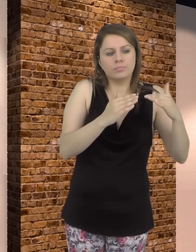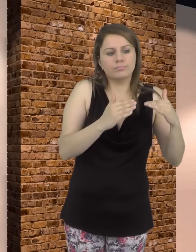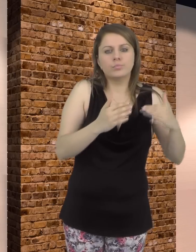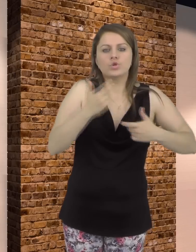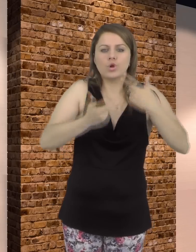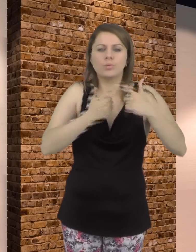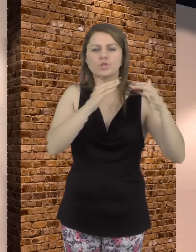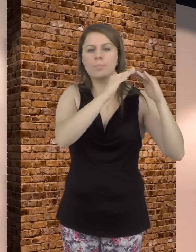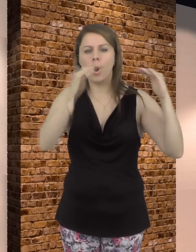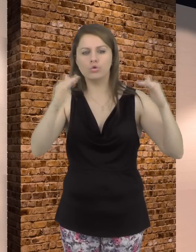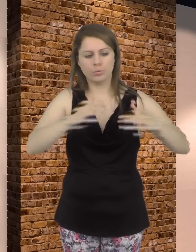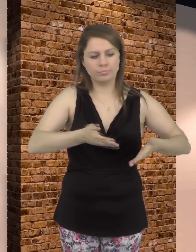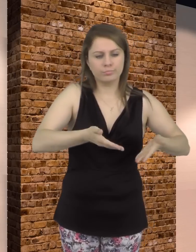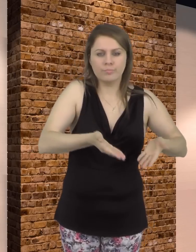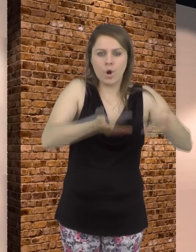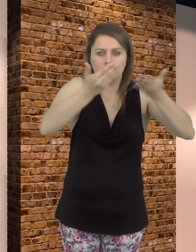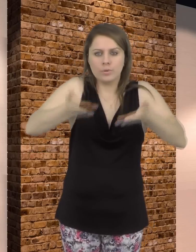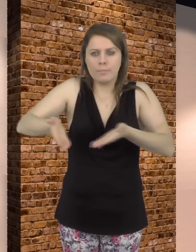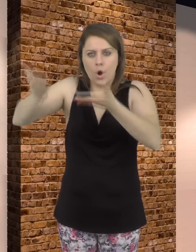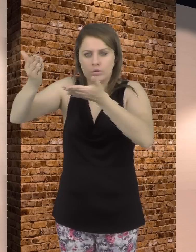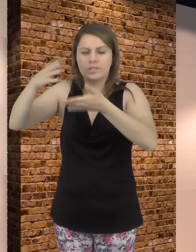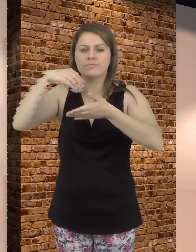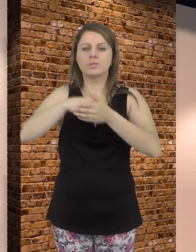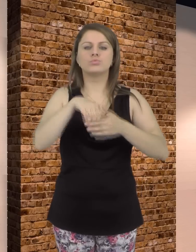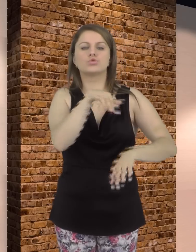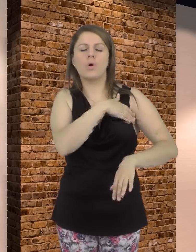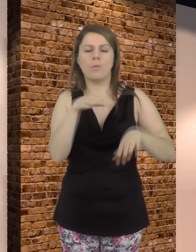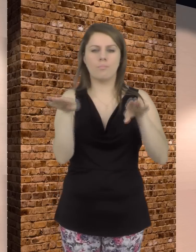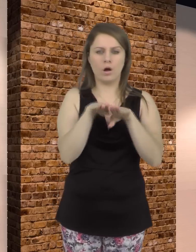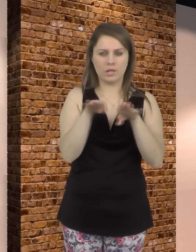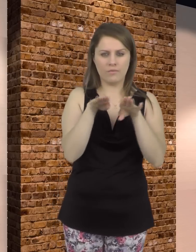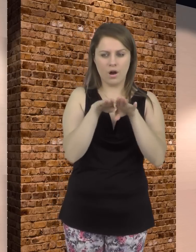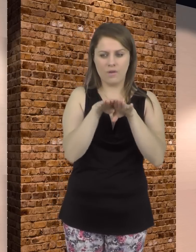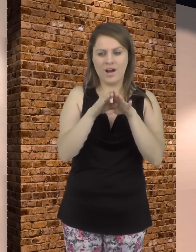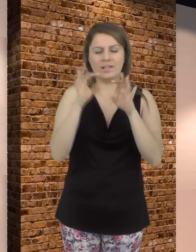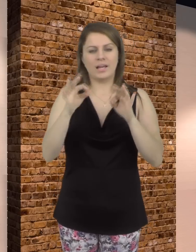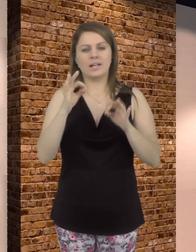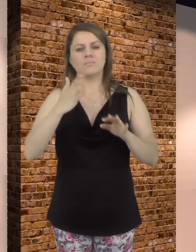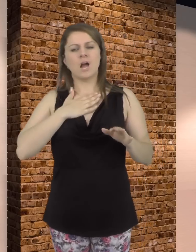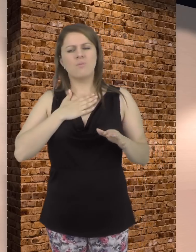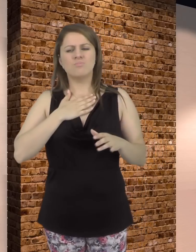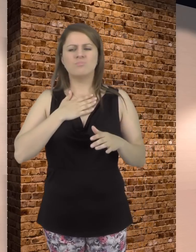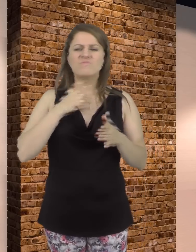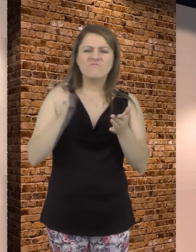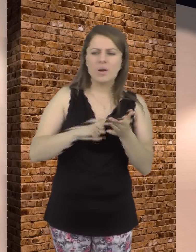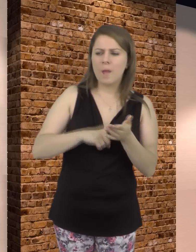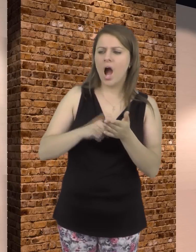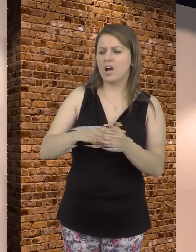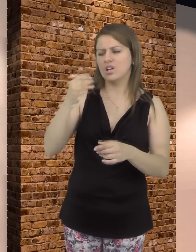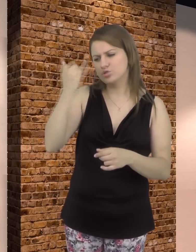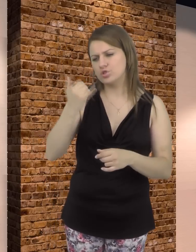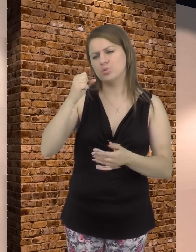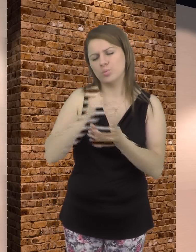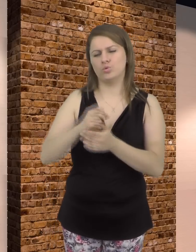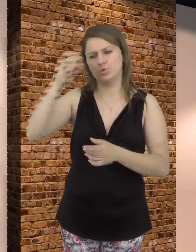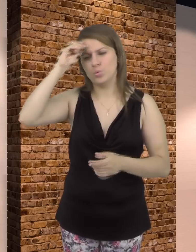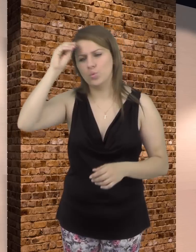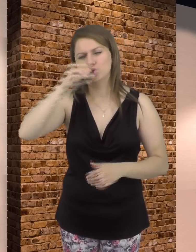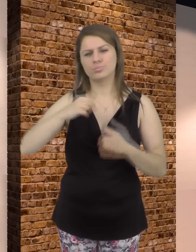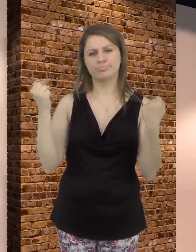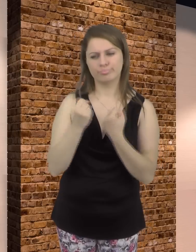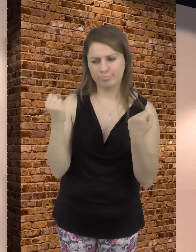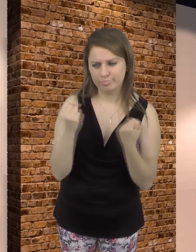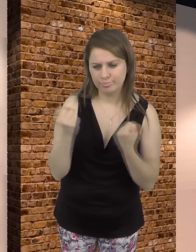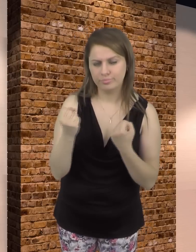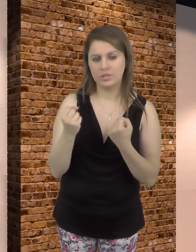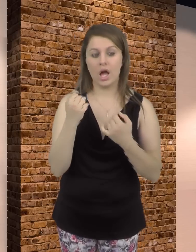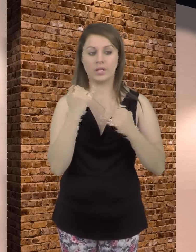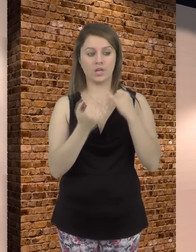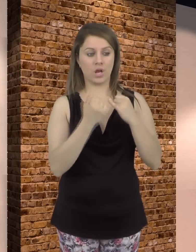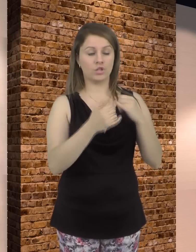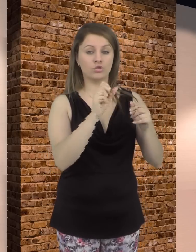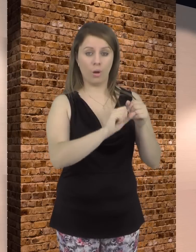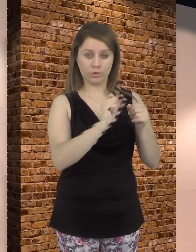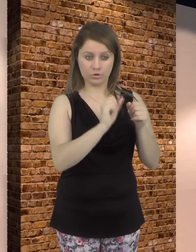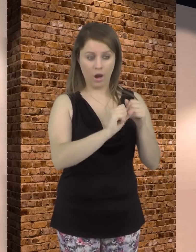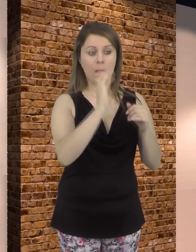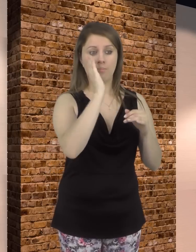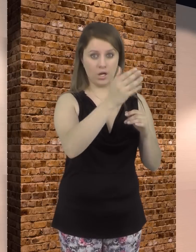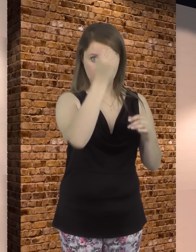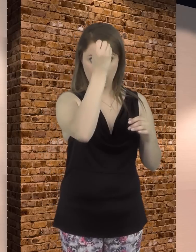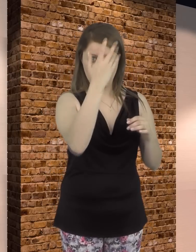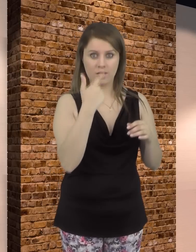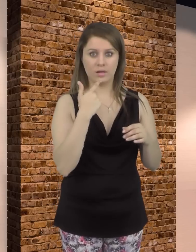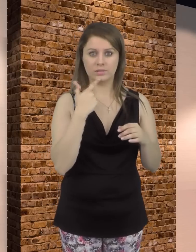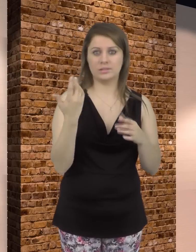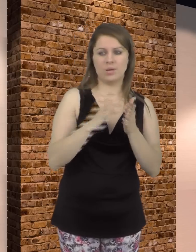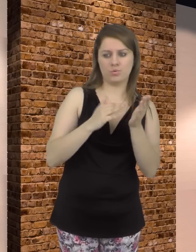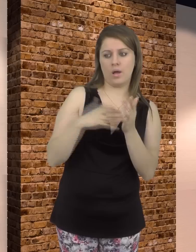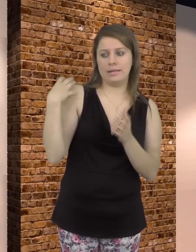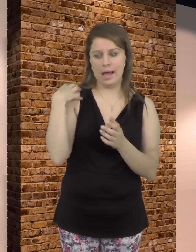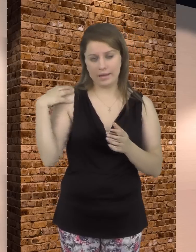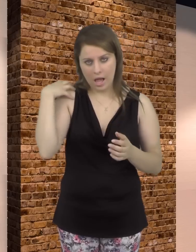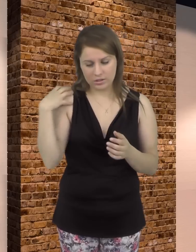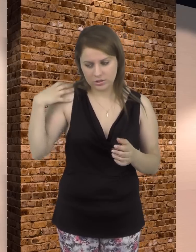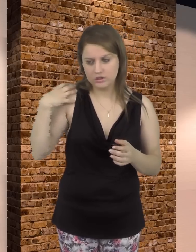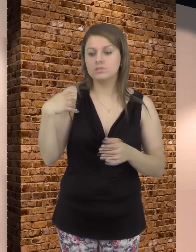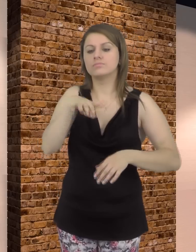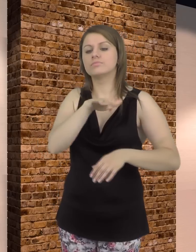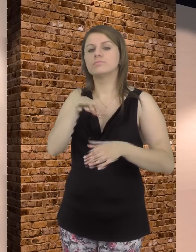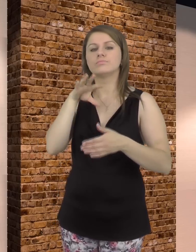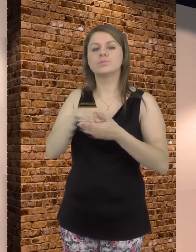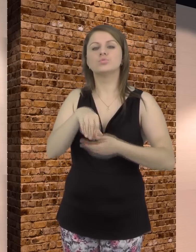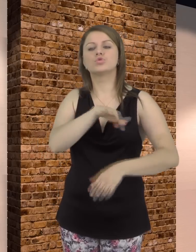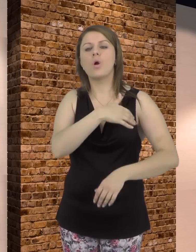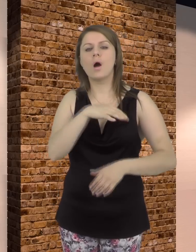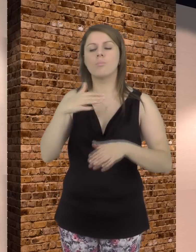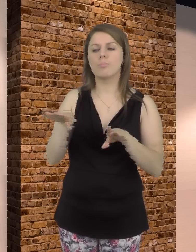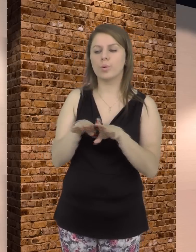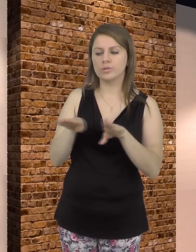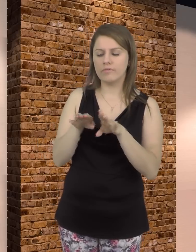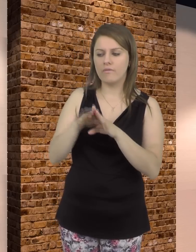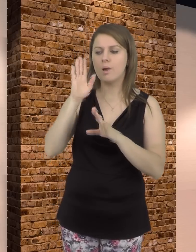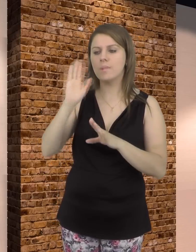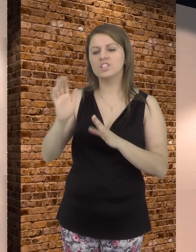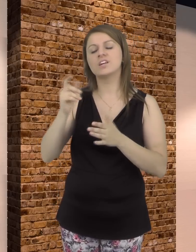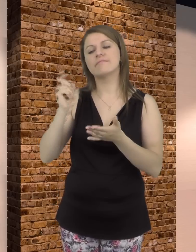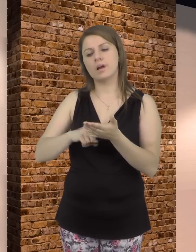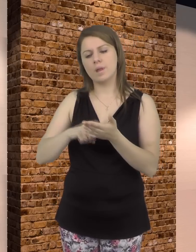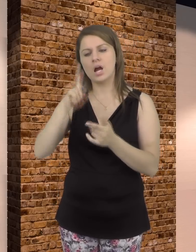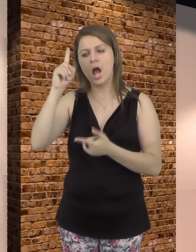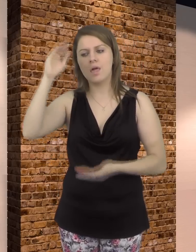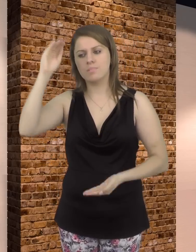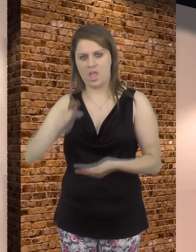Następstwem tych zmian będzie również zmiana programu edukacyjnego w szkołach podstawowych